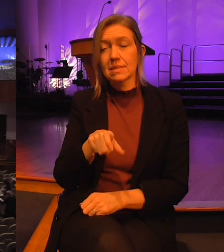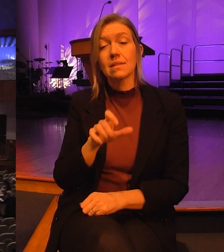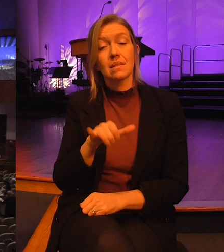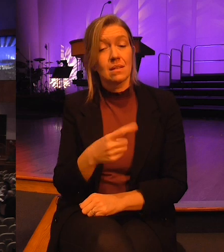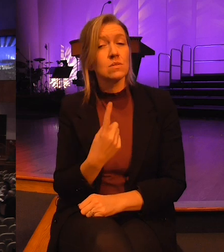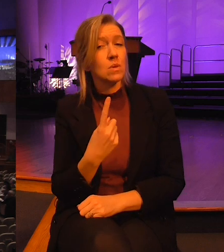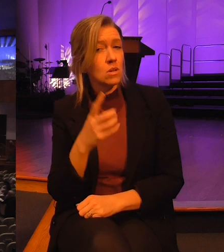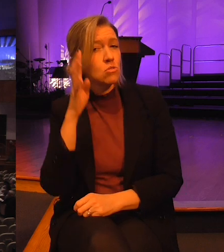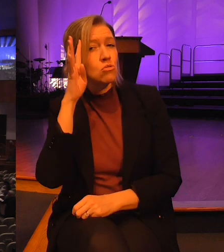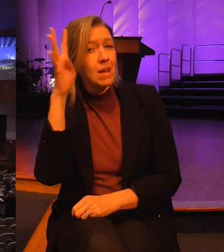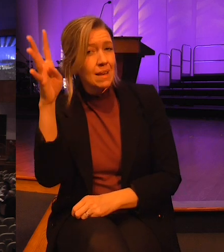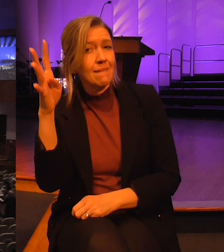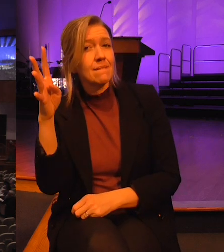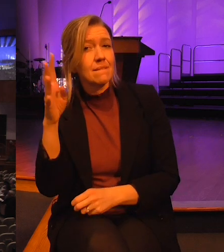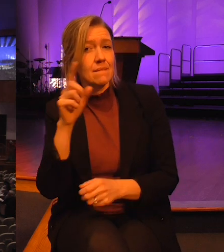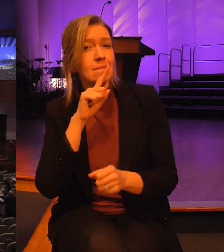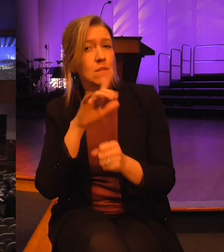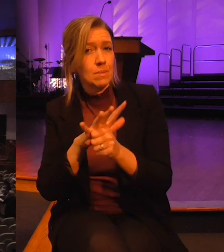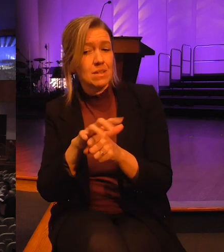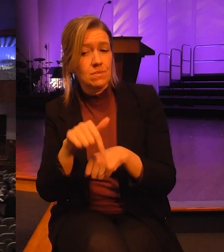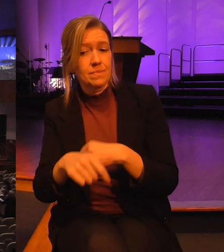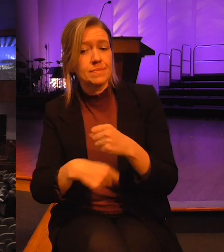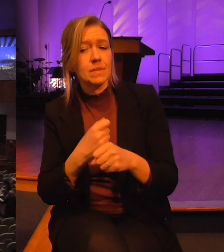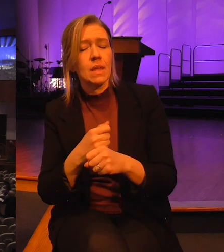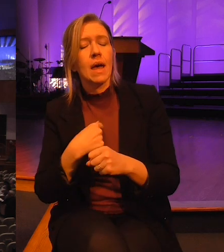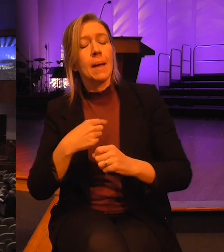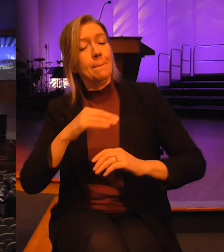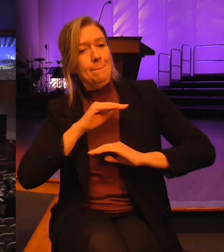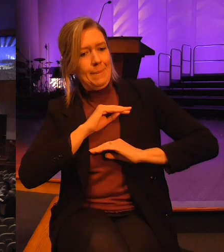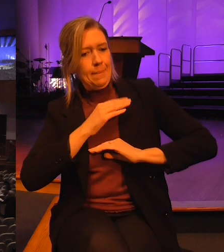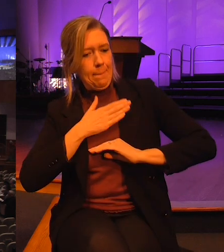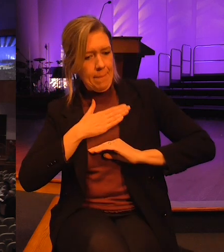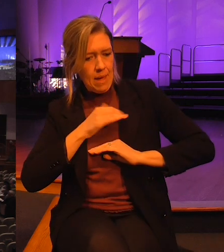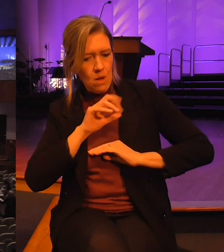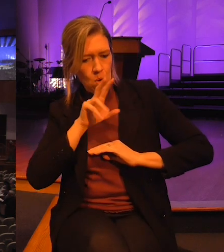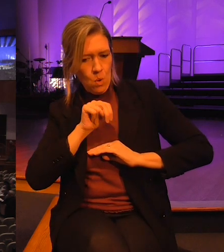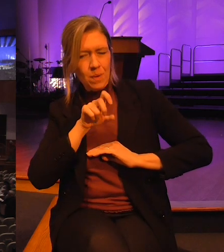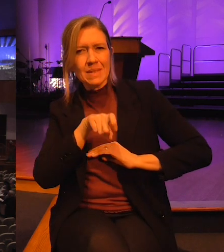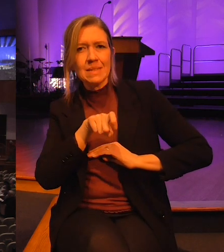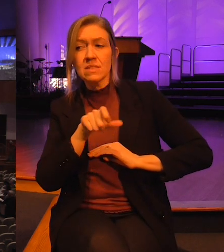a medida que satisfago mis propias necesidades se satisfacen las necesidades de los demás, a veces funcionó,